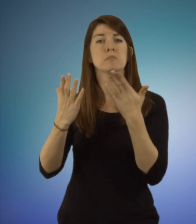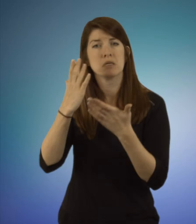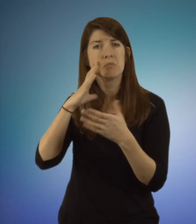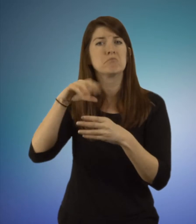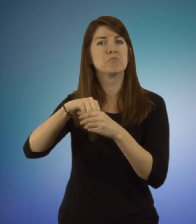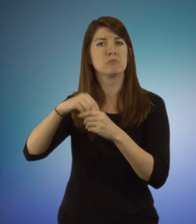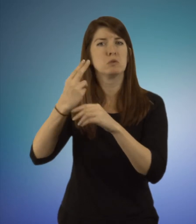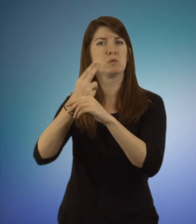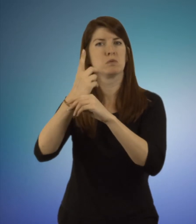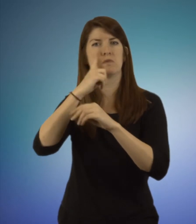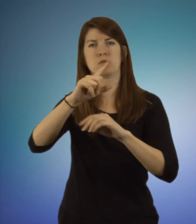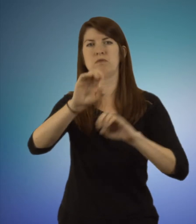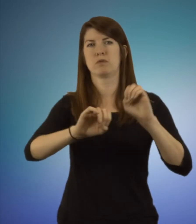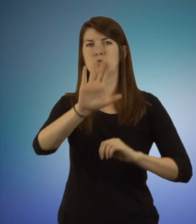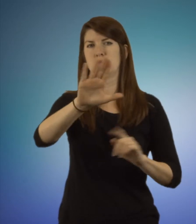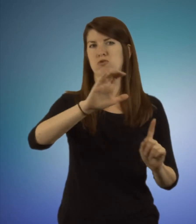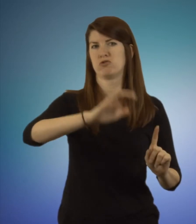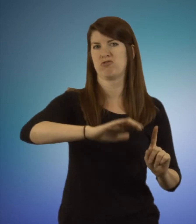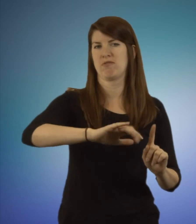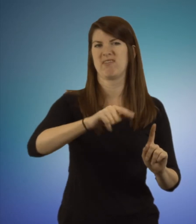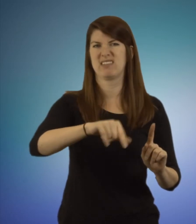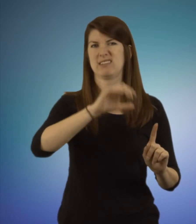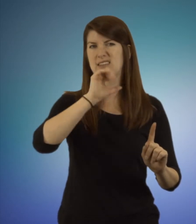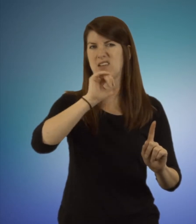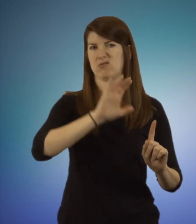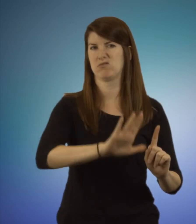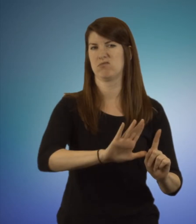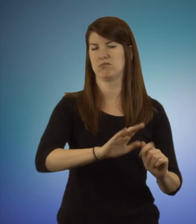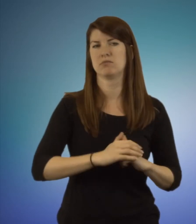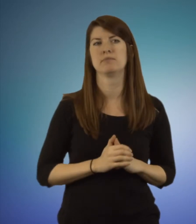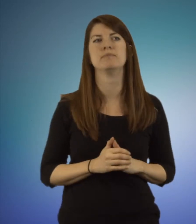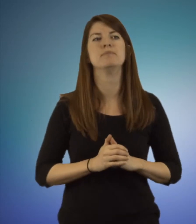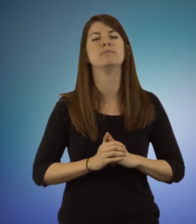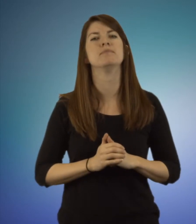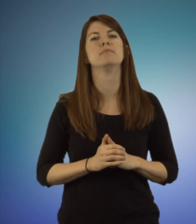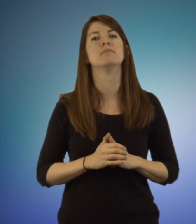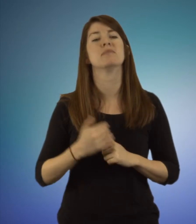Hay otras herramientas de evaluación que, posiblemente, se pueden utilizar en la